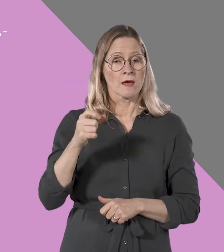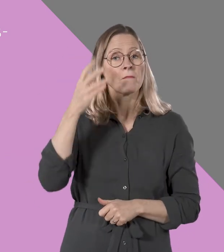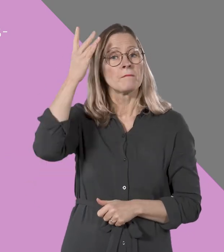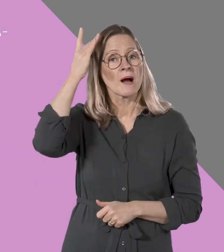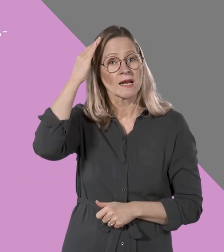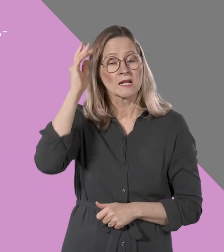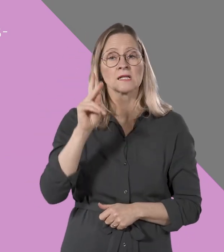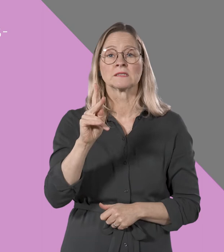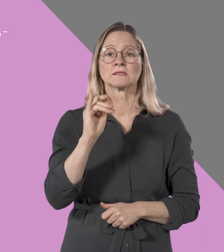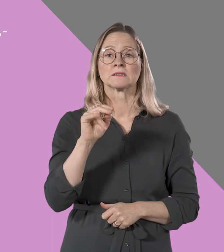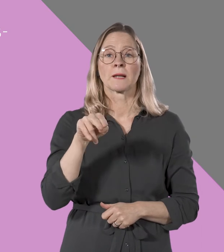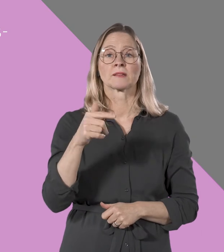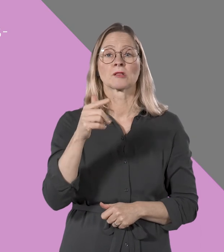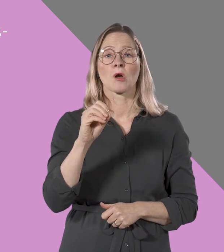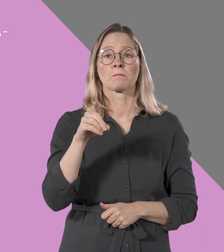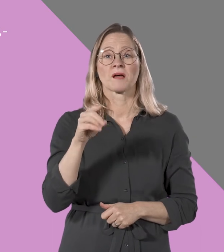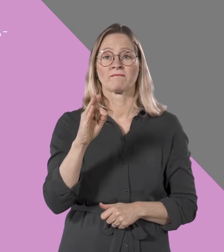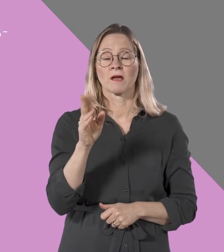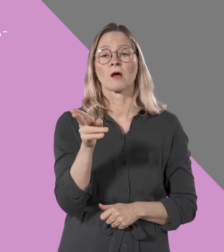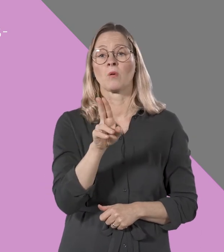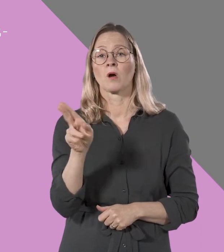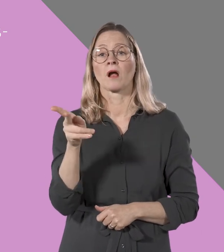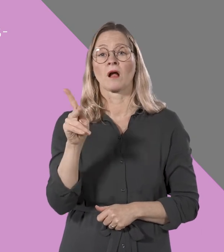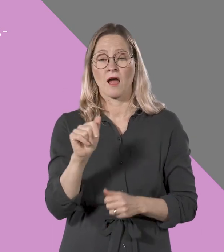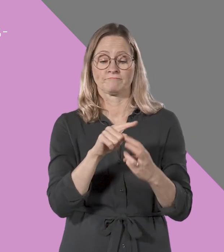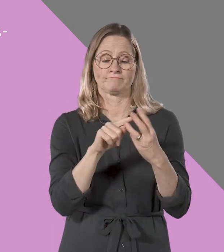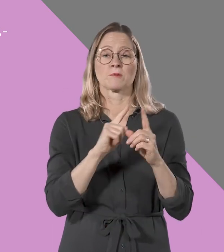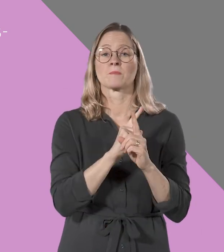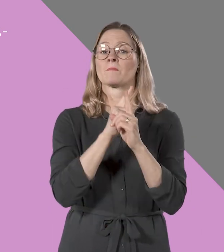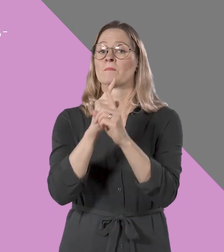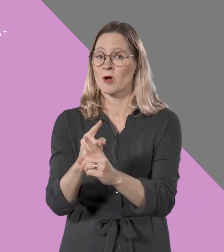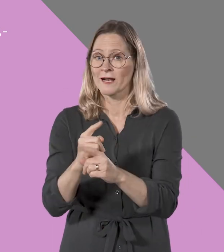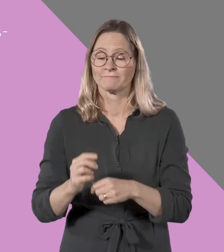Magdalena Kintopf-Huuhkaa.